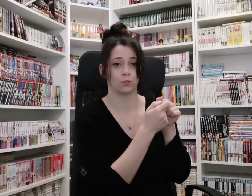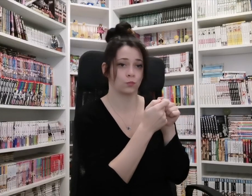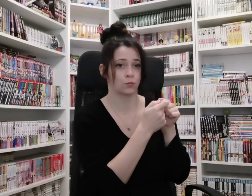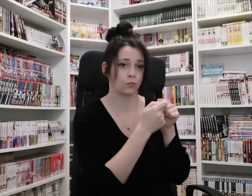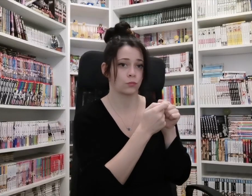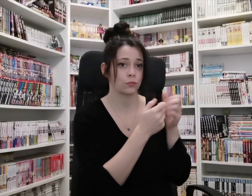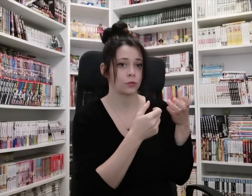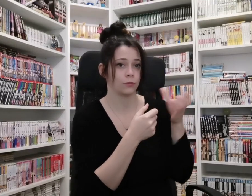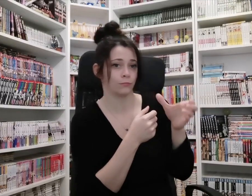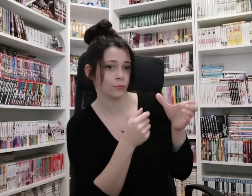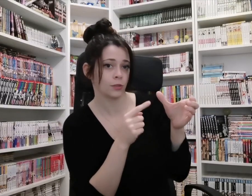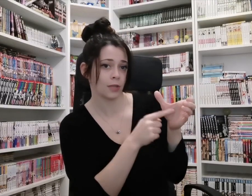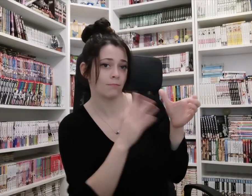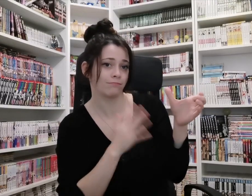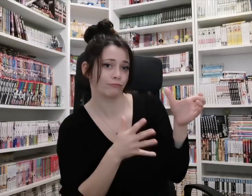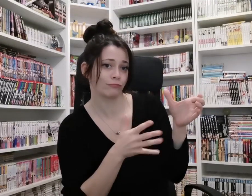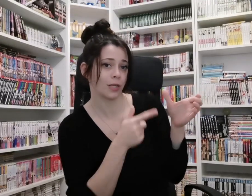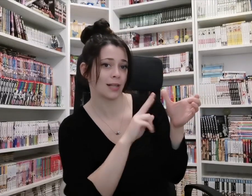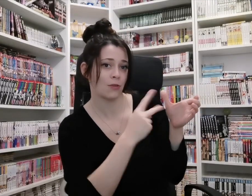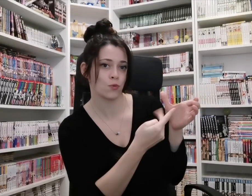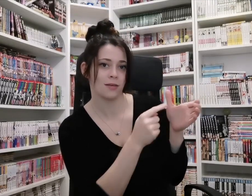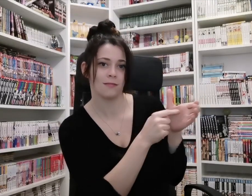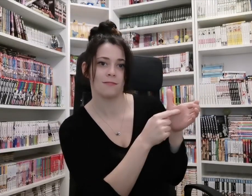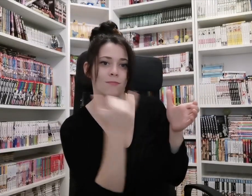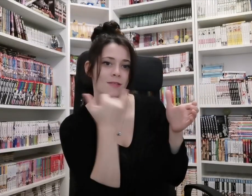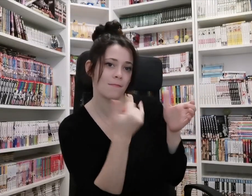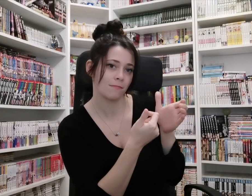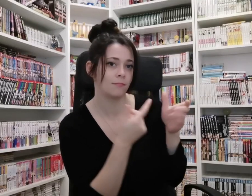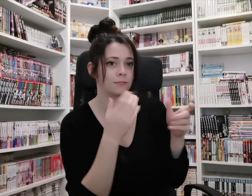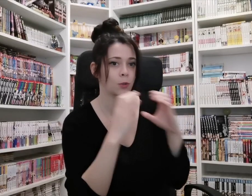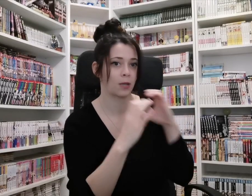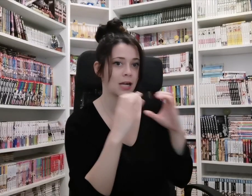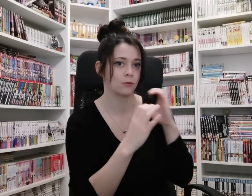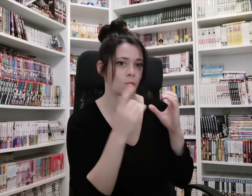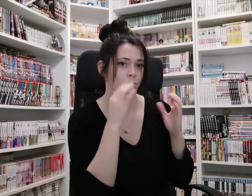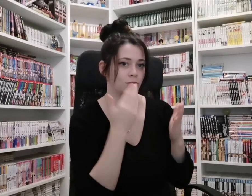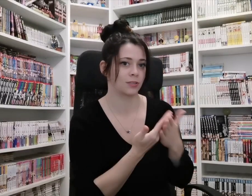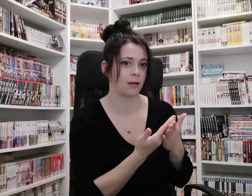et les personnages les utilisent souvent pour converser entre eux.